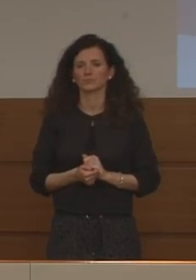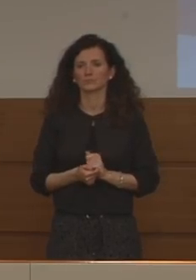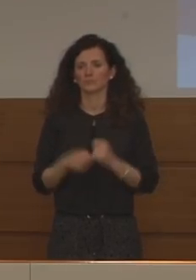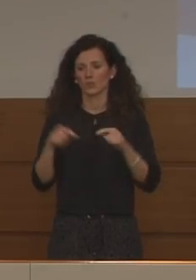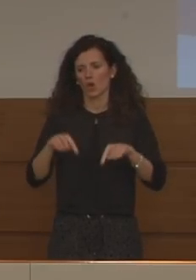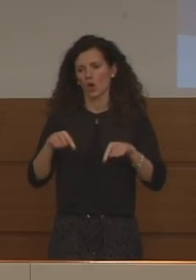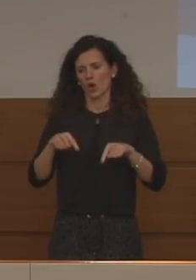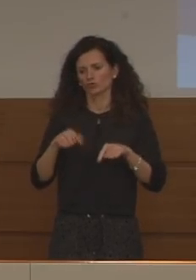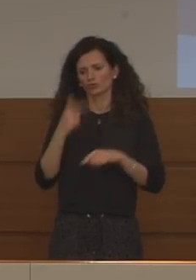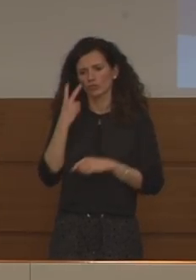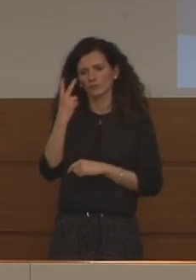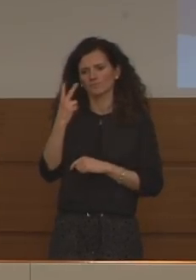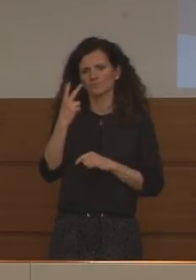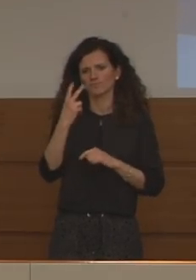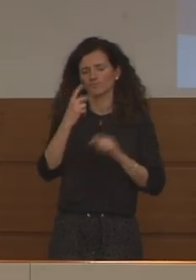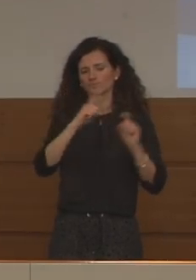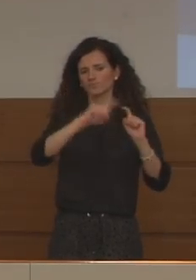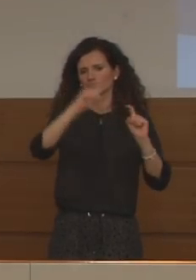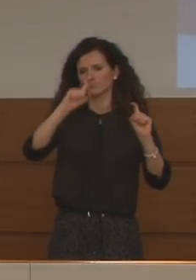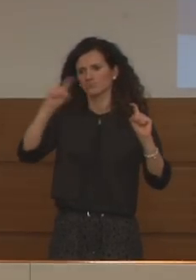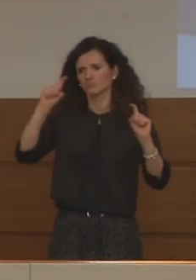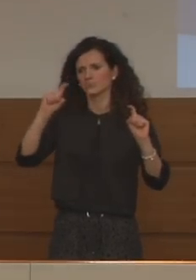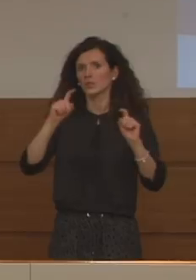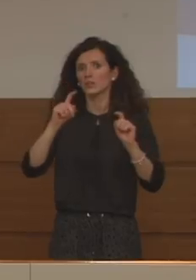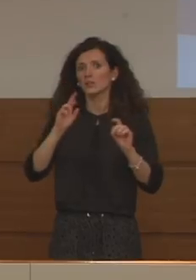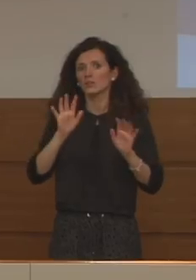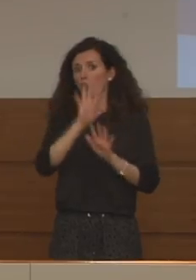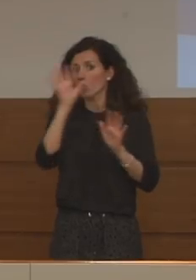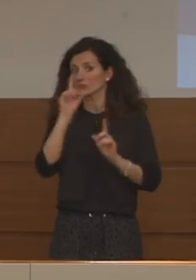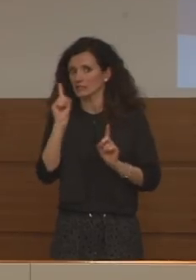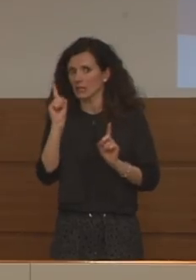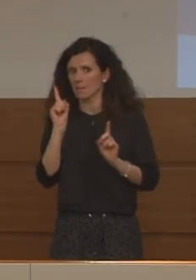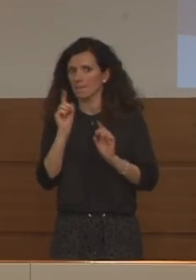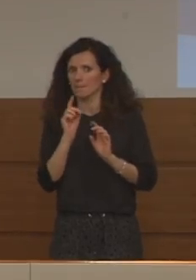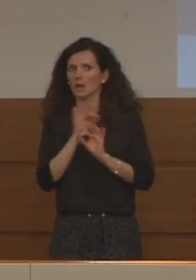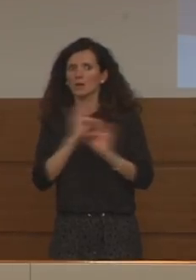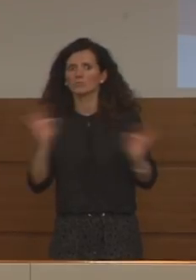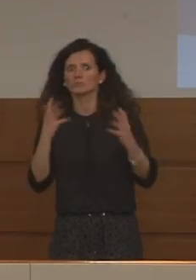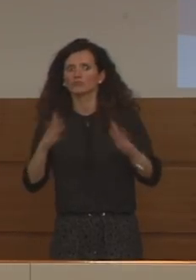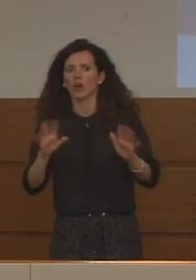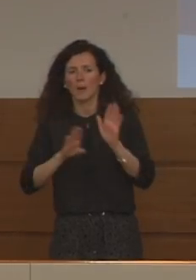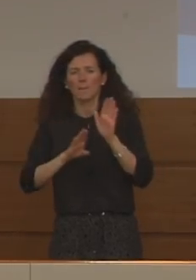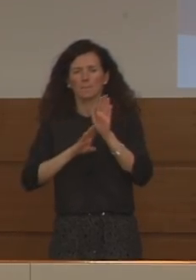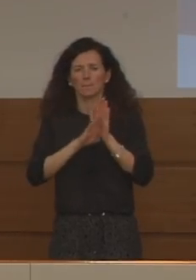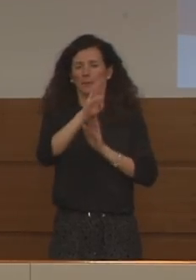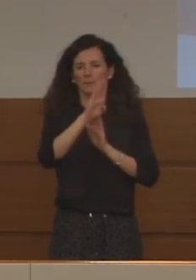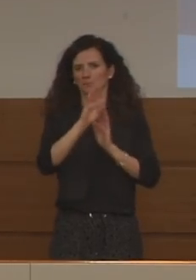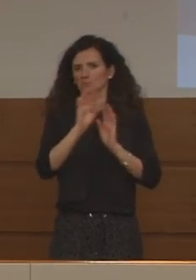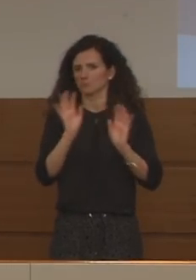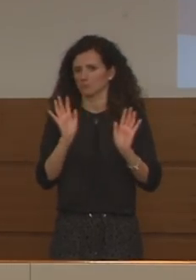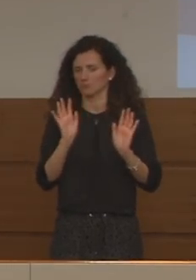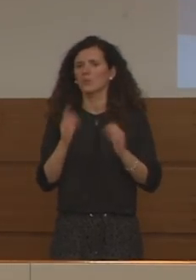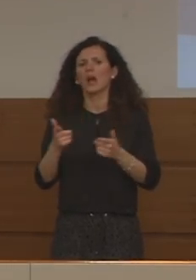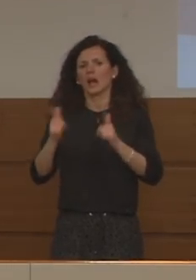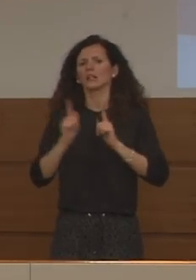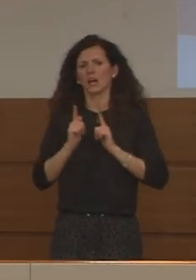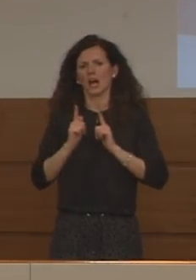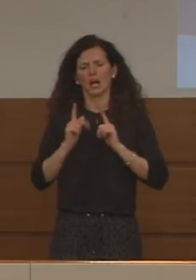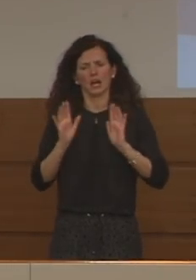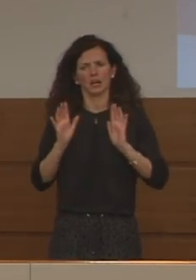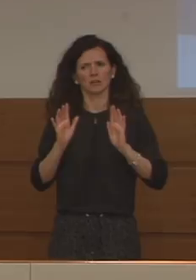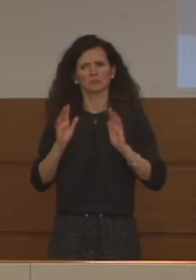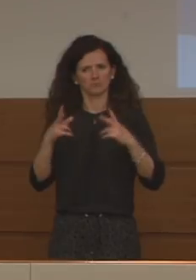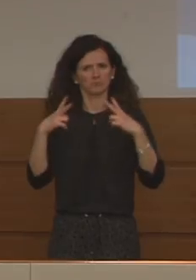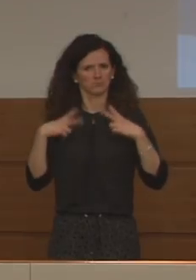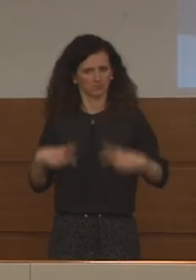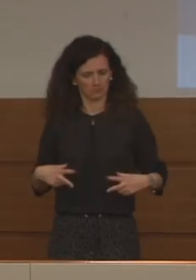curva non sembra ancora impennarsi. Questo da un lato ci conforta. Dall'altro